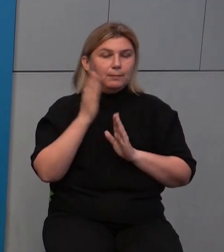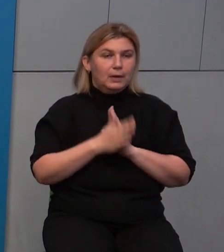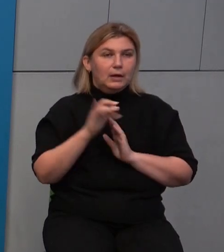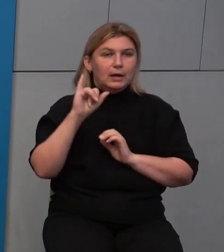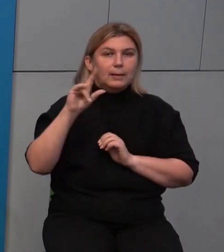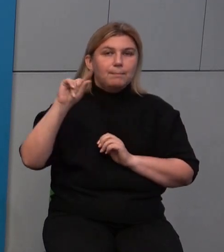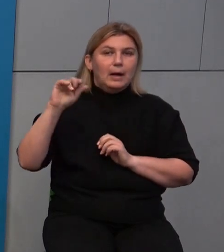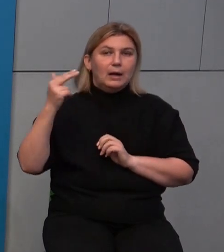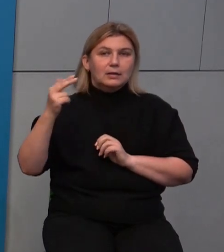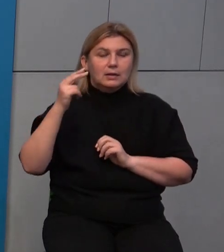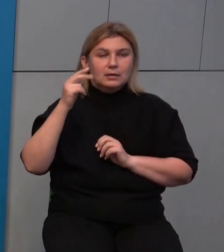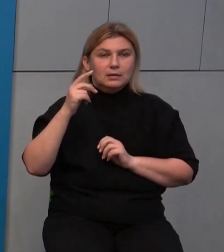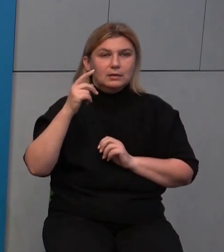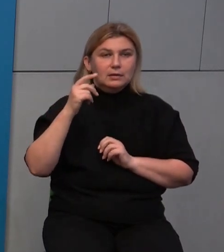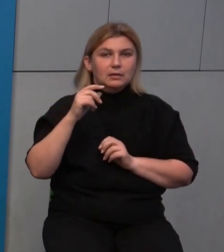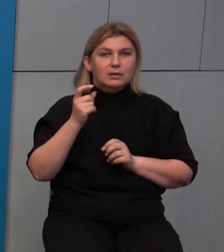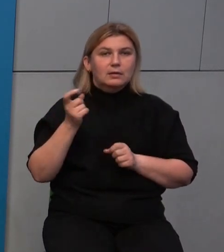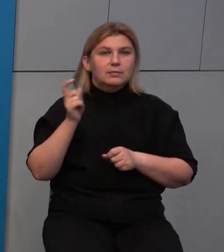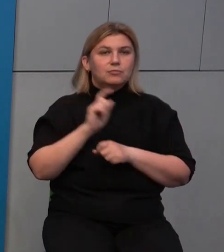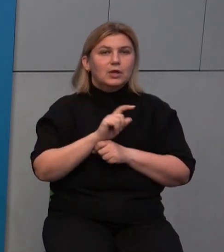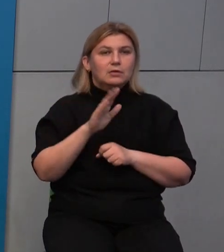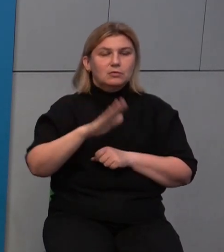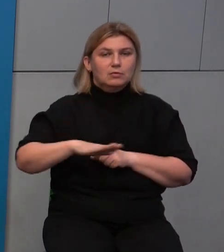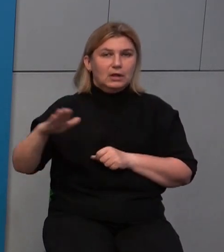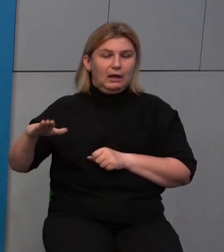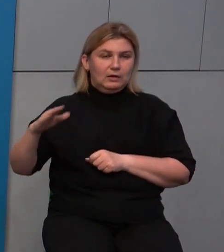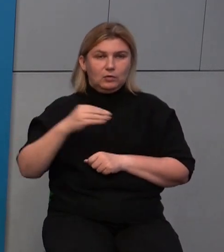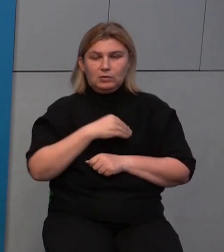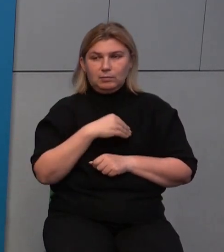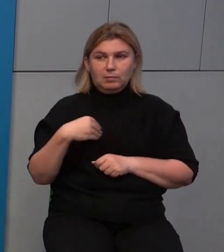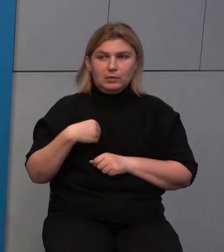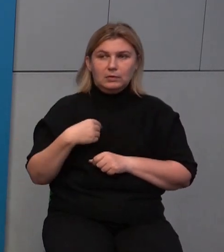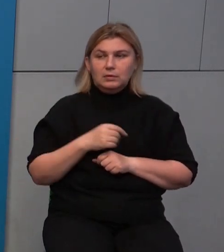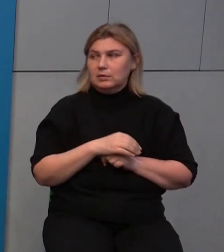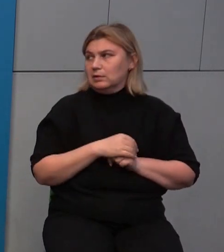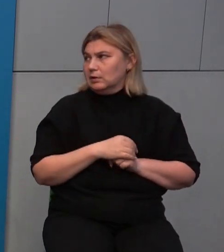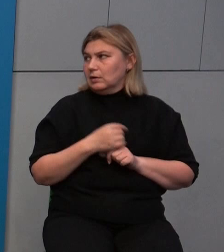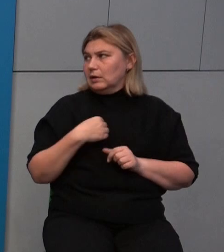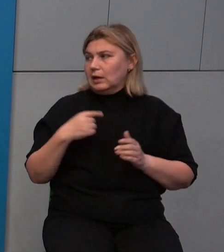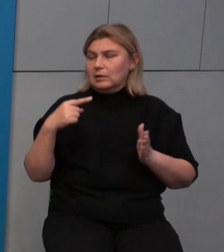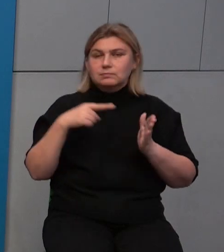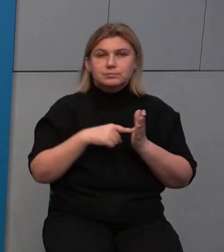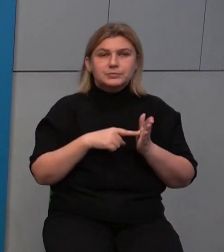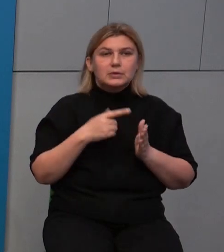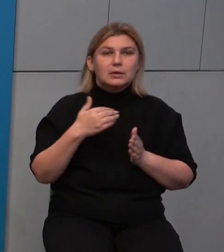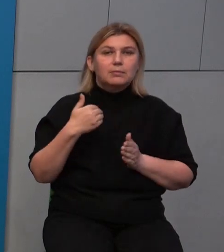przeciwko narodowi polskiemu. Ja tam trafiłam dlatego, że kiedy byłam w ŻIH-u